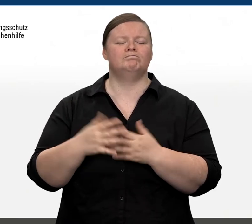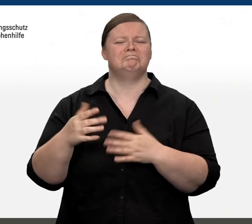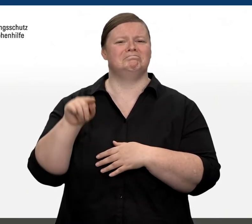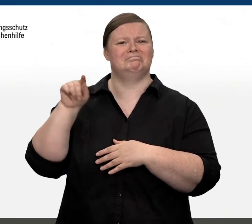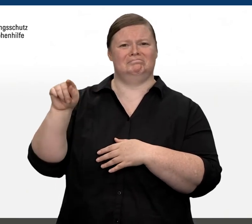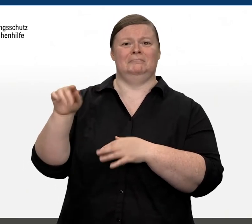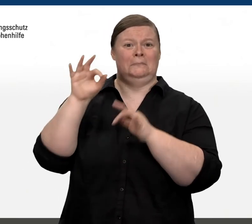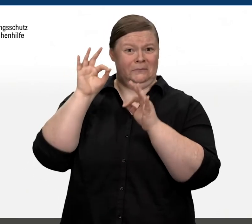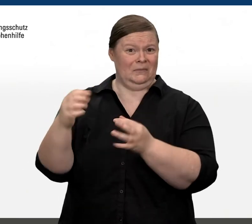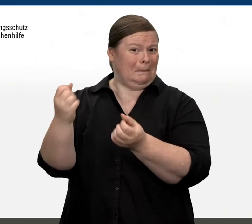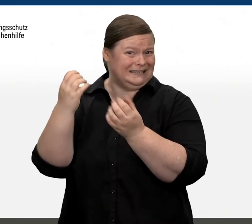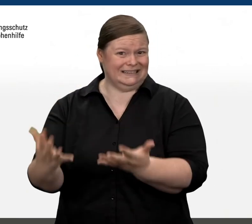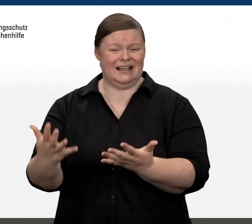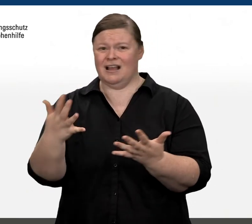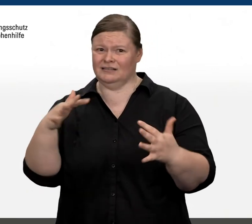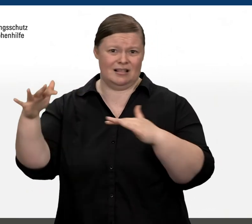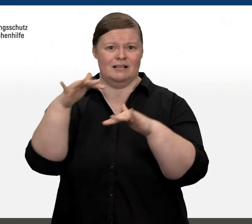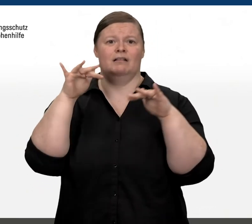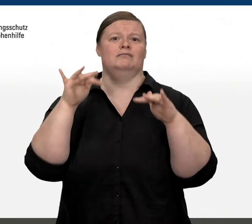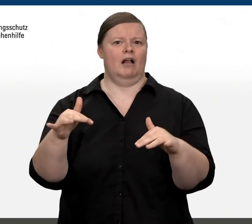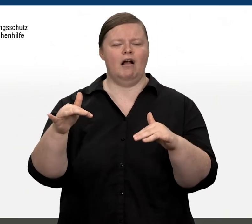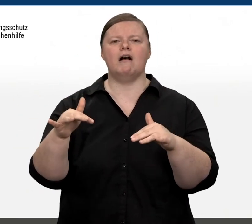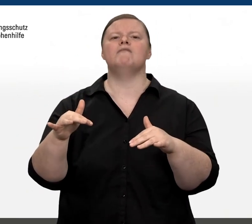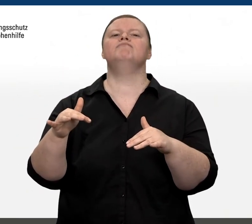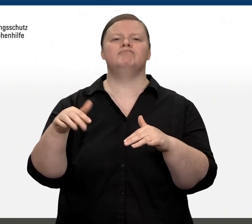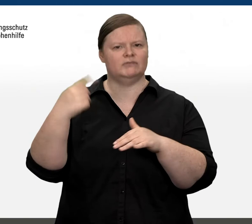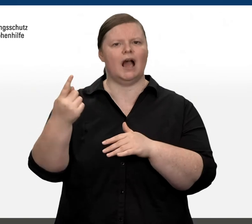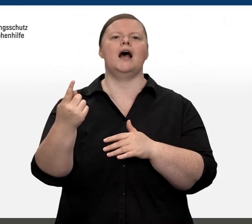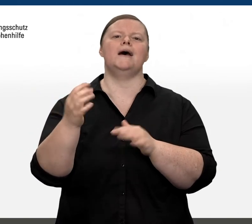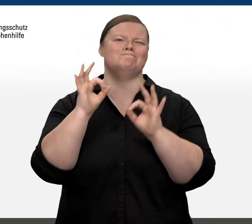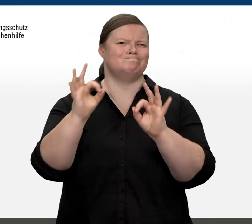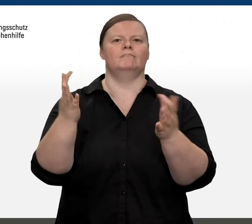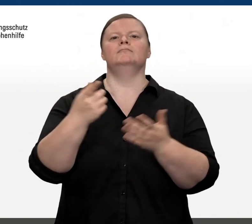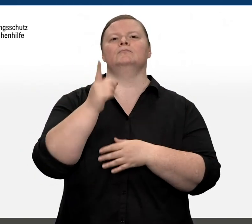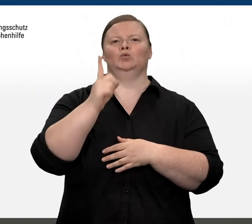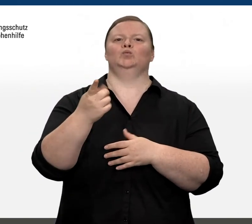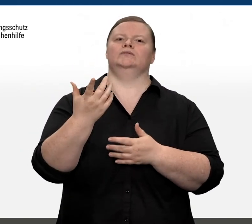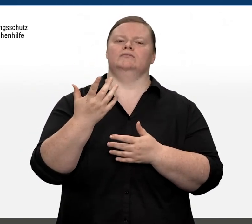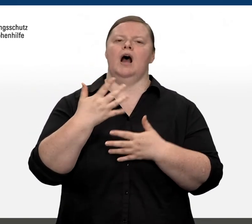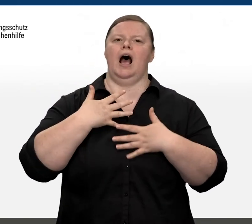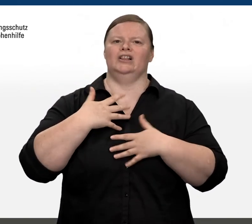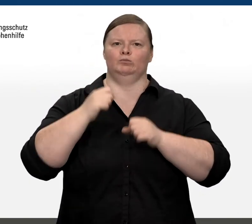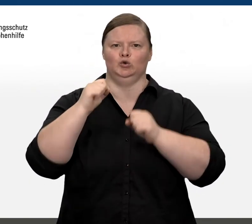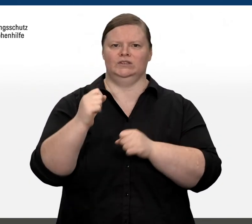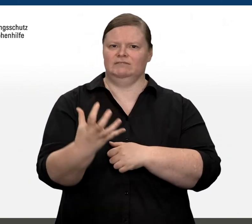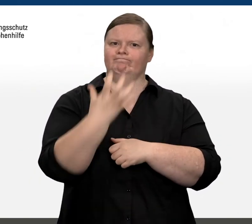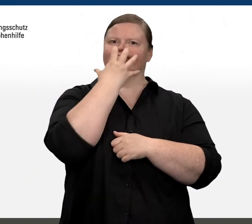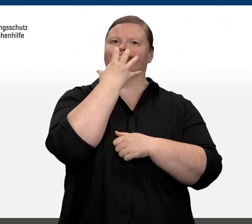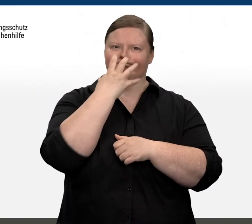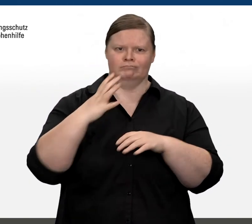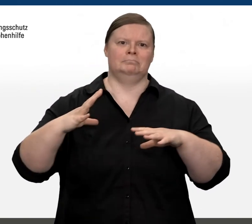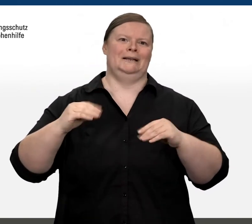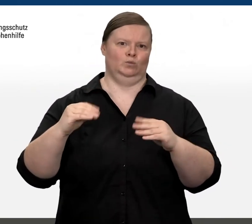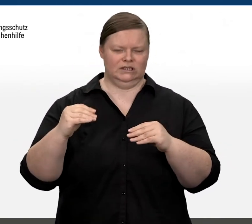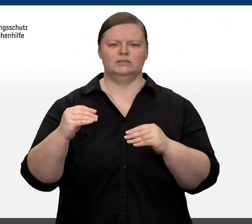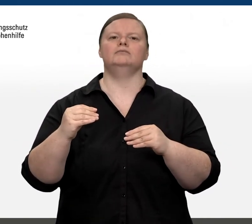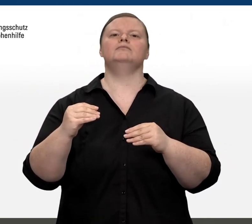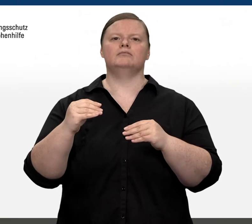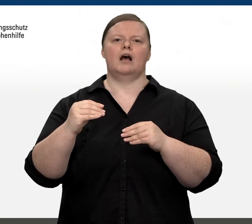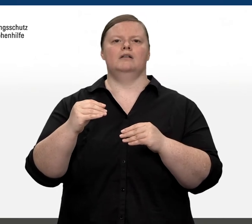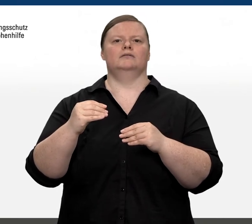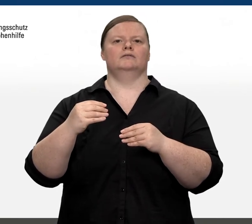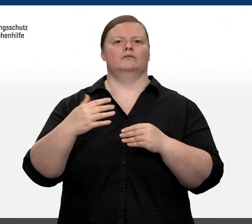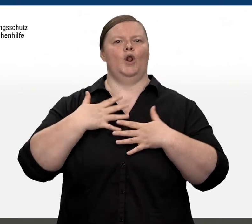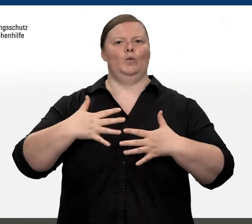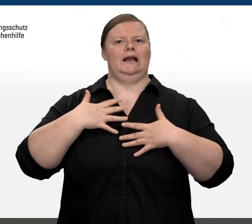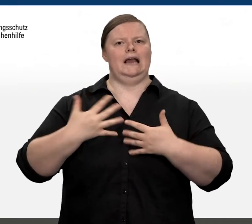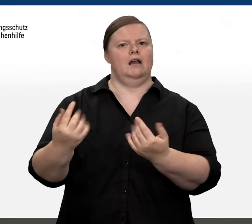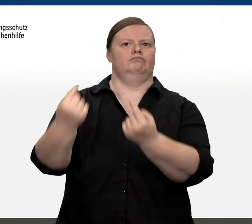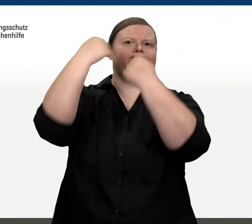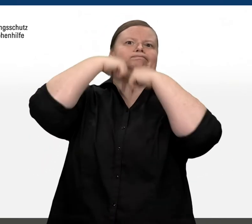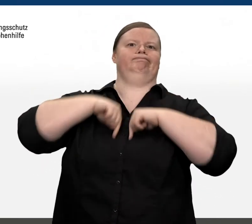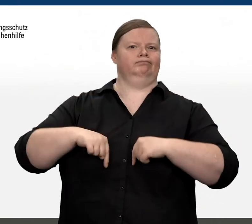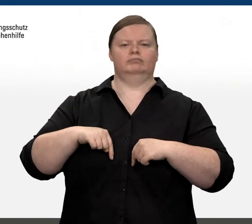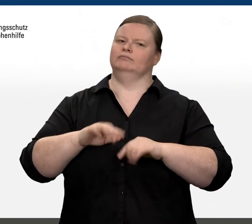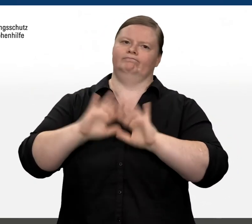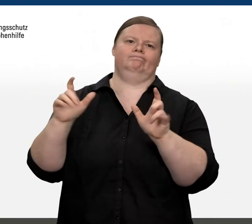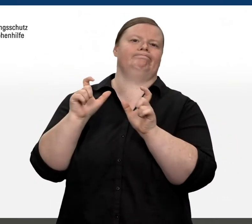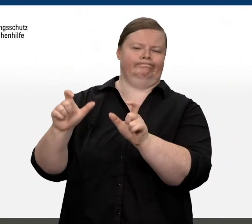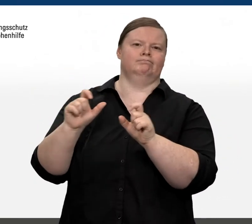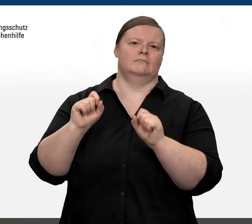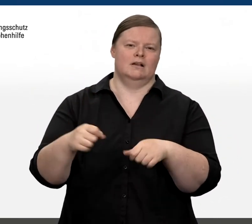Hier hilft Atemschutz vor der Aufnahme in die Lunge.